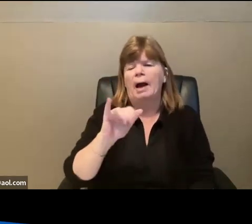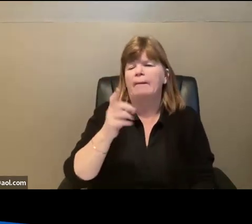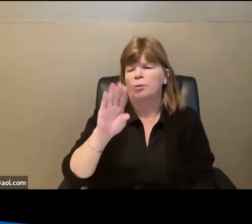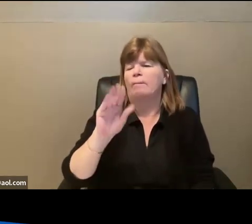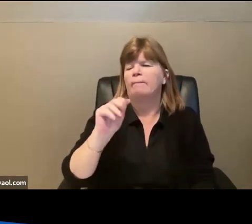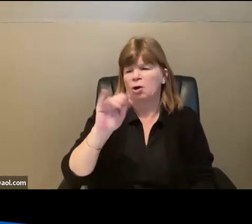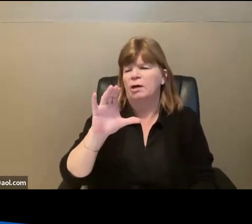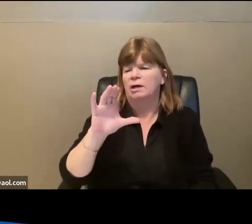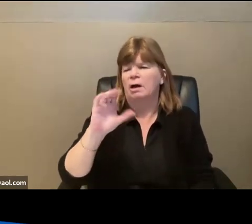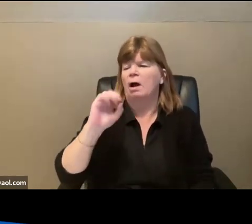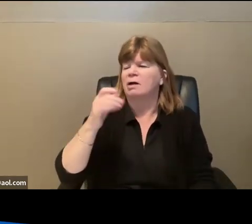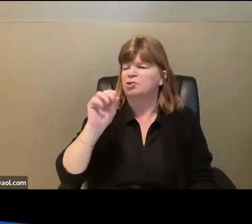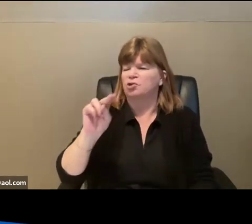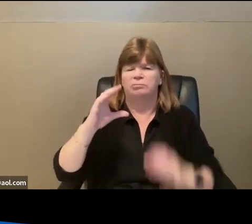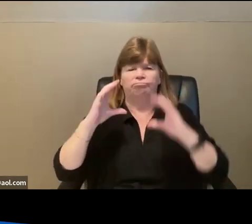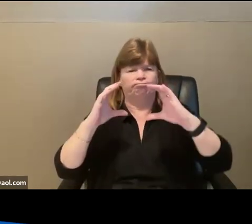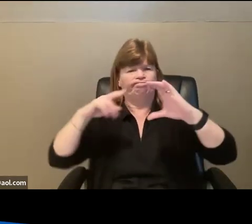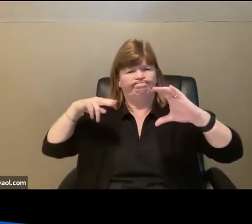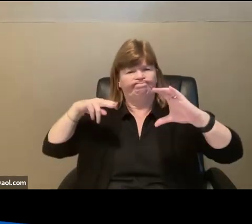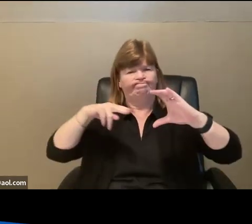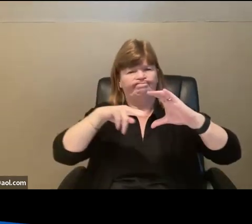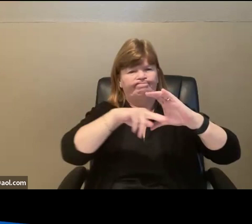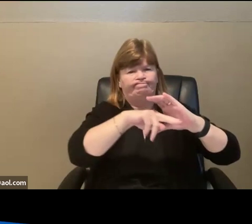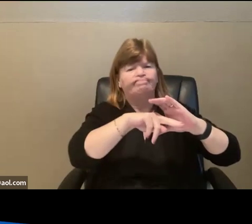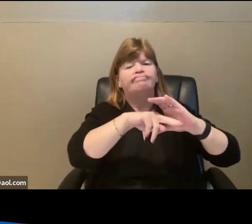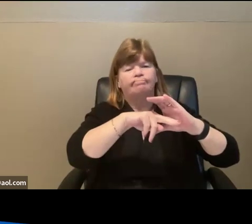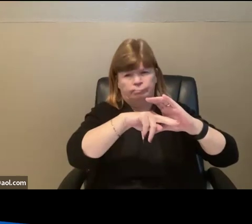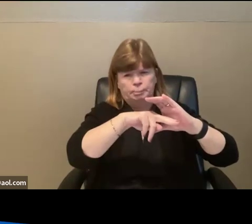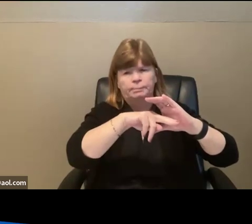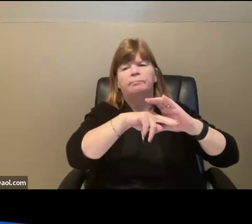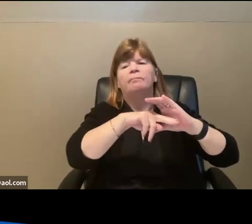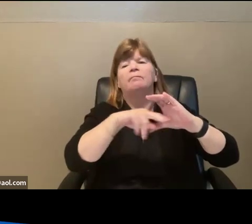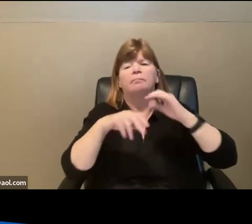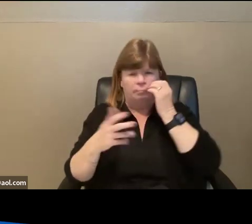donde pueden colocar un dispositivo directamente sobre el área y hacerlo